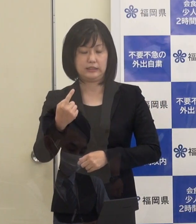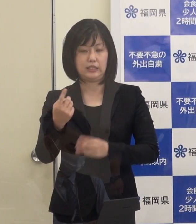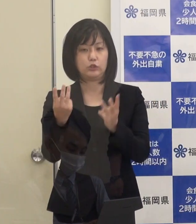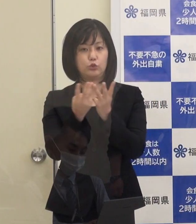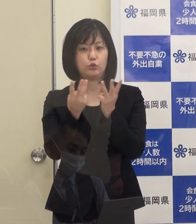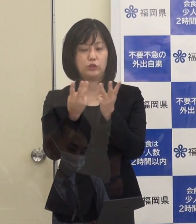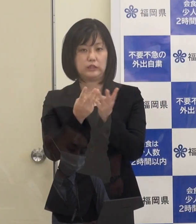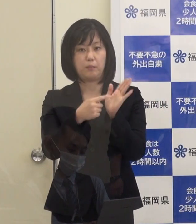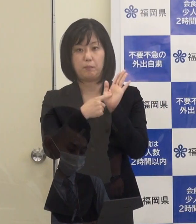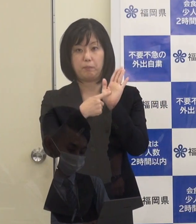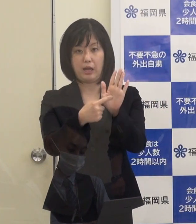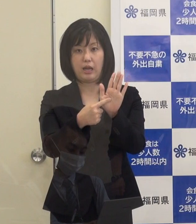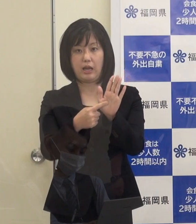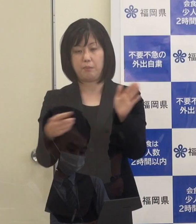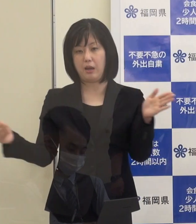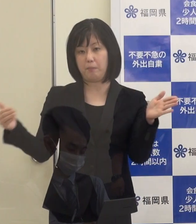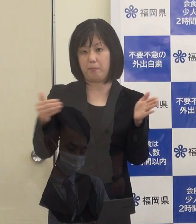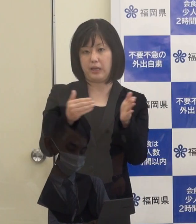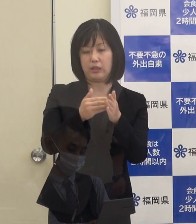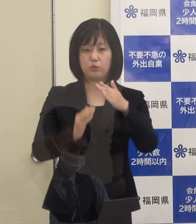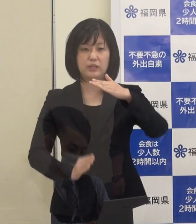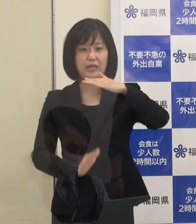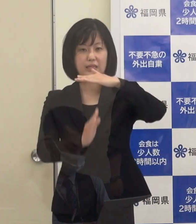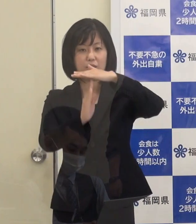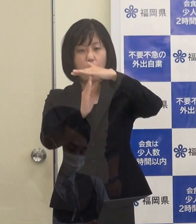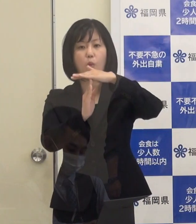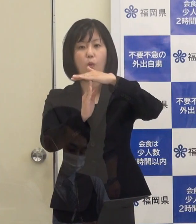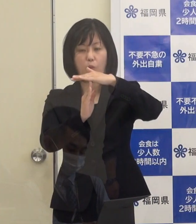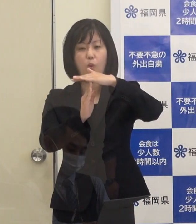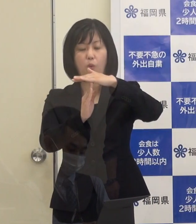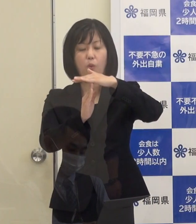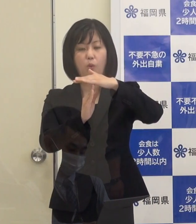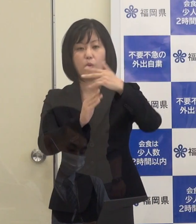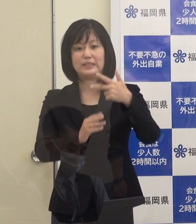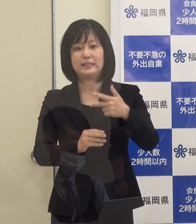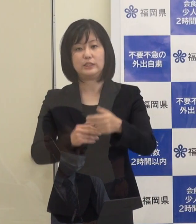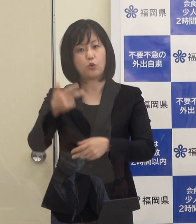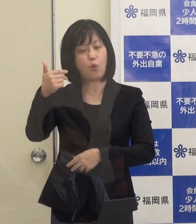これが過去最多ということで 直ちに大久保市長と協議をし